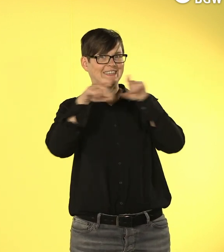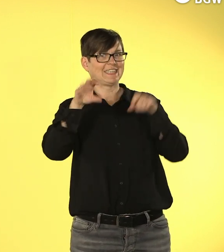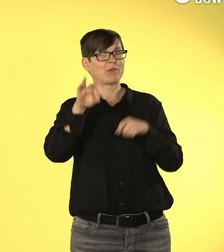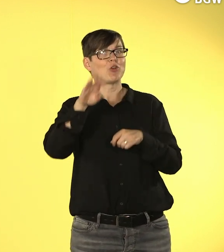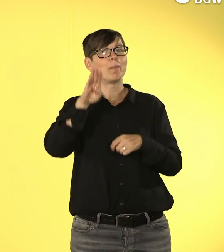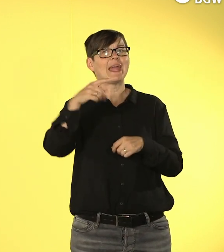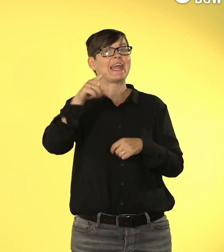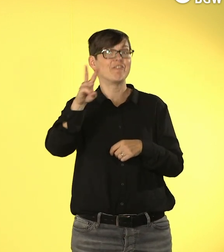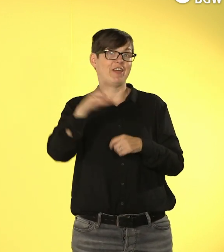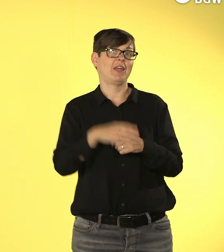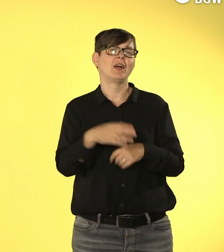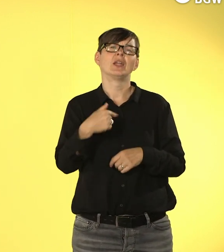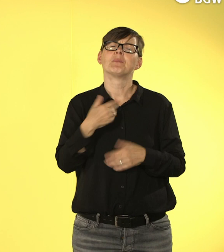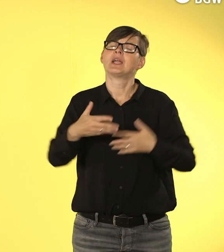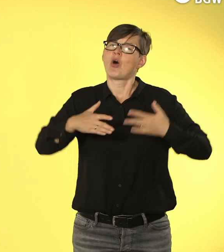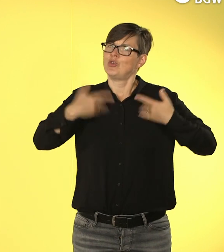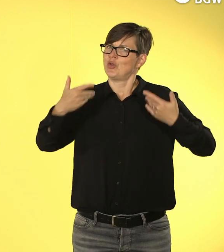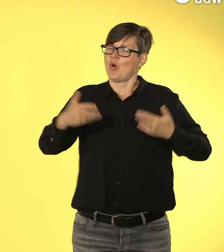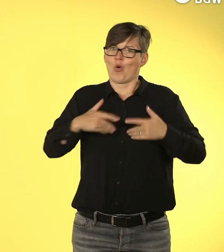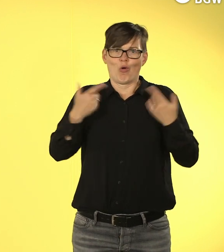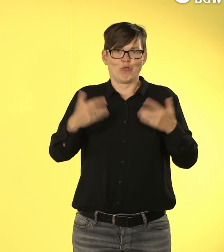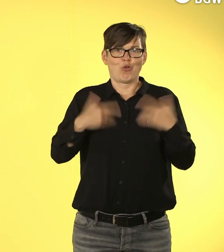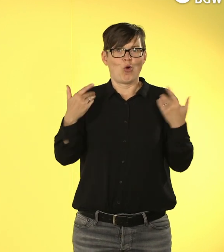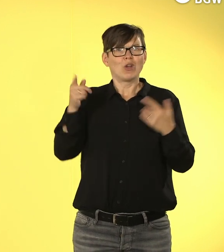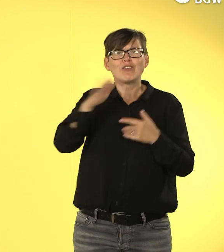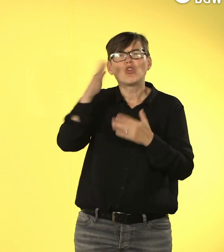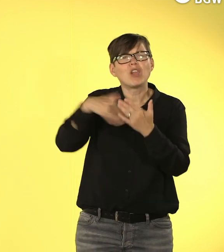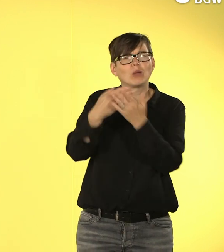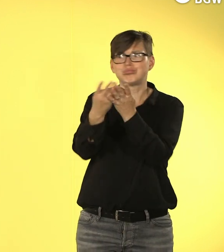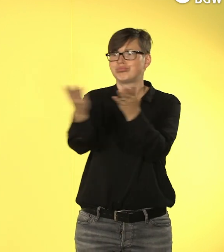Da bin ich auch sehr dankbar und nutze auch die Angebote.